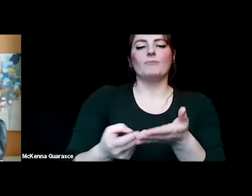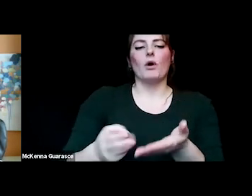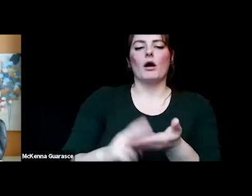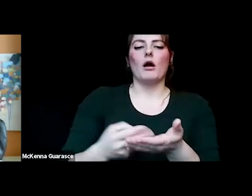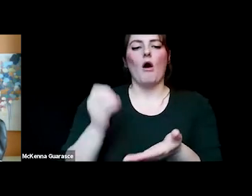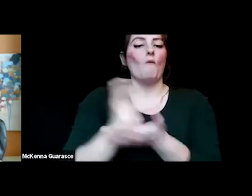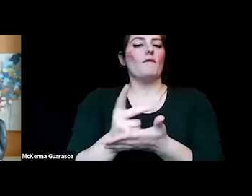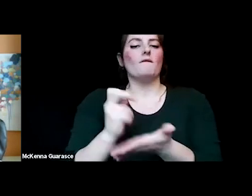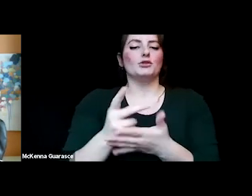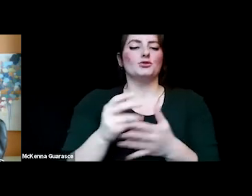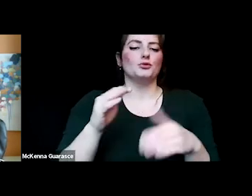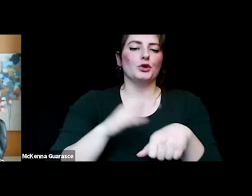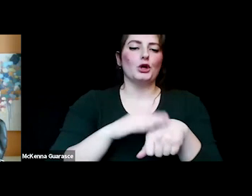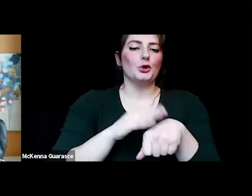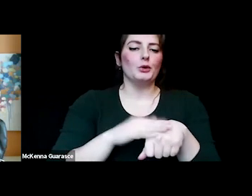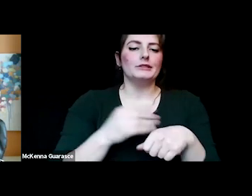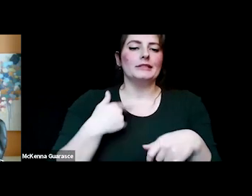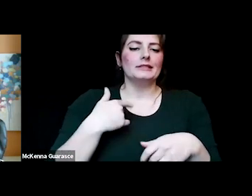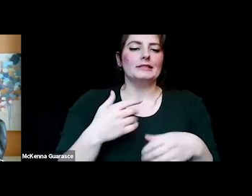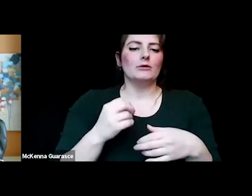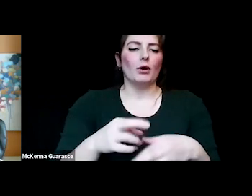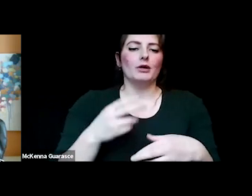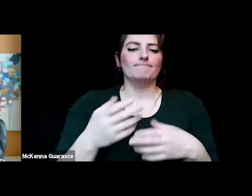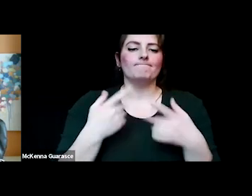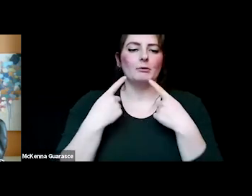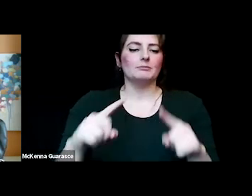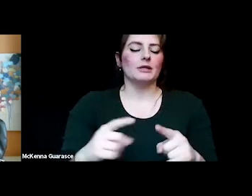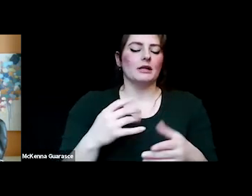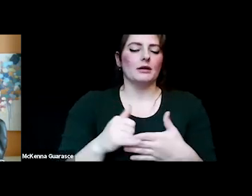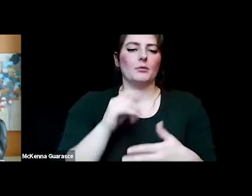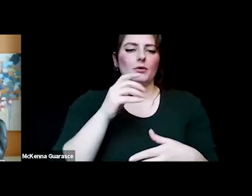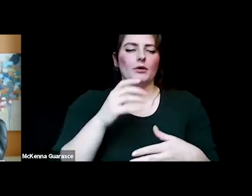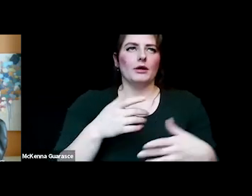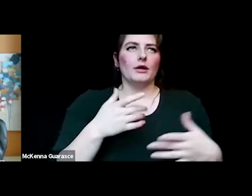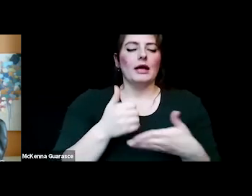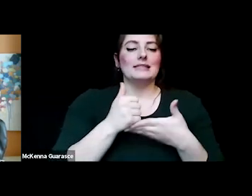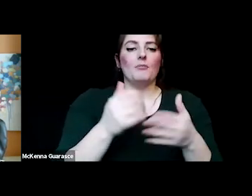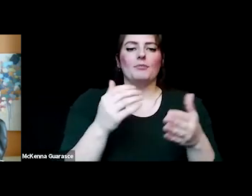nos ayudan a avanzar en este esfuerzo en formas que no podríamos imaginar. Ahora más autoridades de vivienda en todo el país